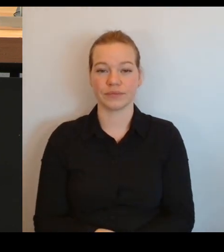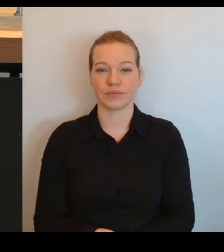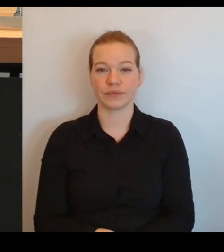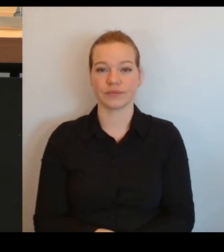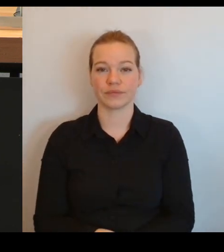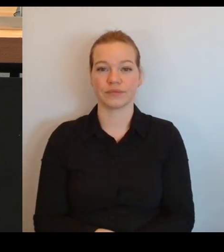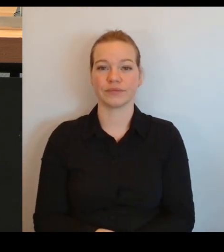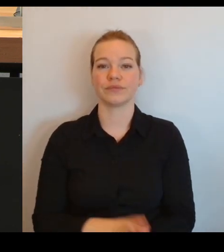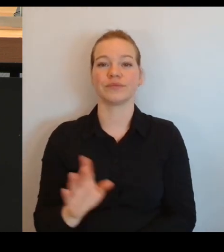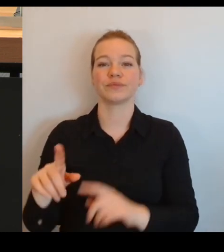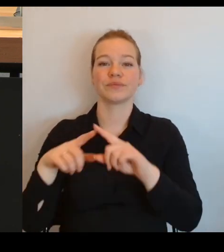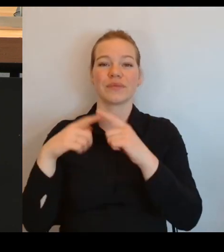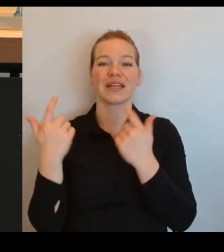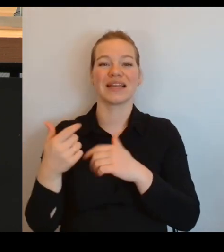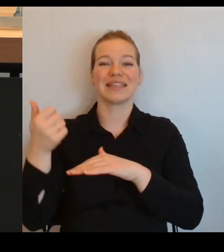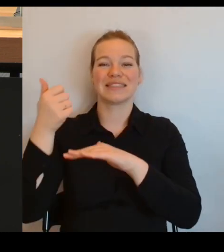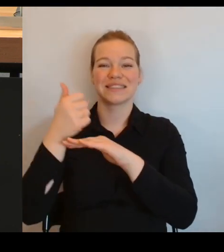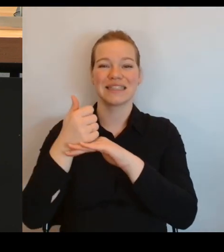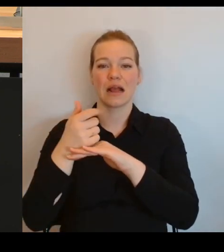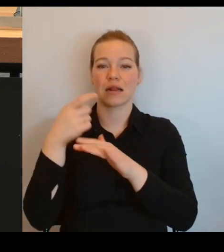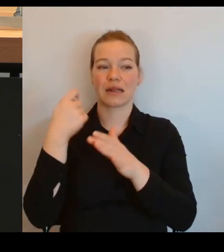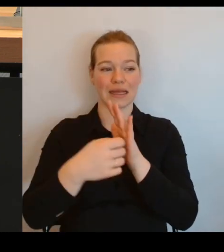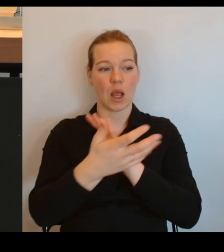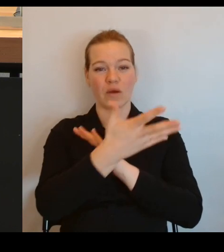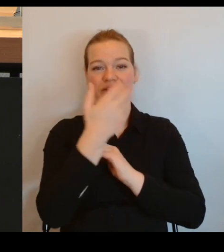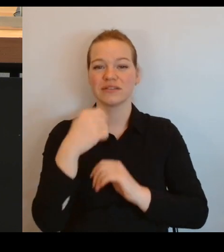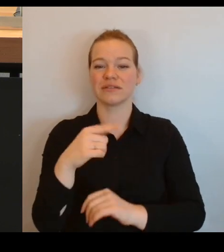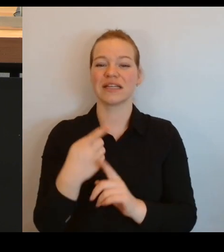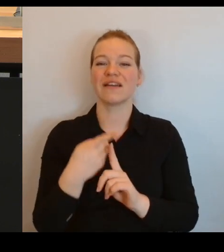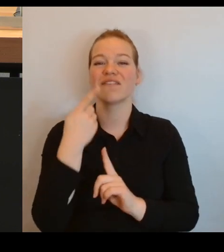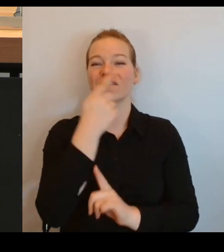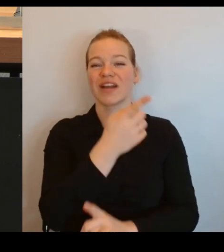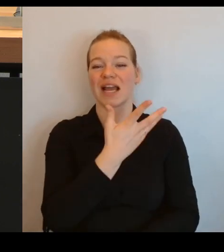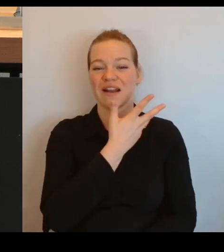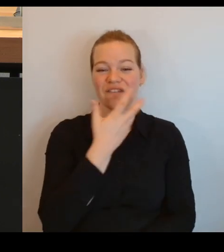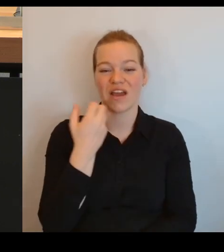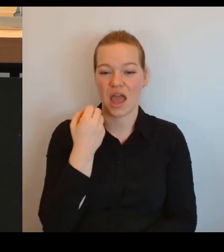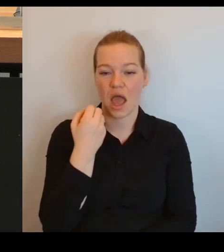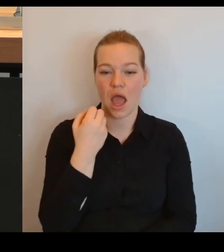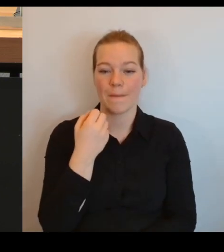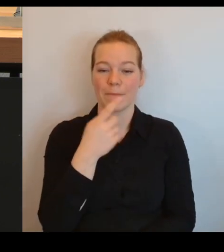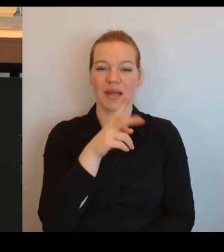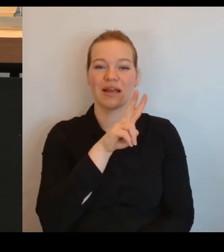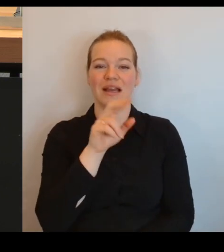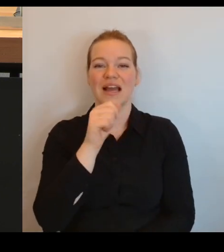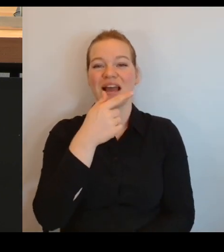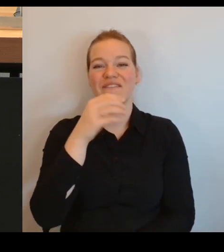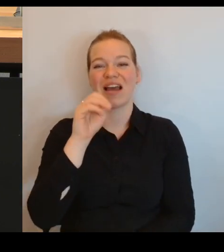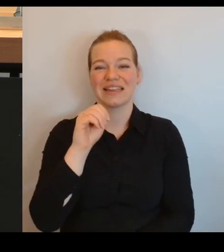Berlin muss die Ankaufskosten von 1,4 Milliarden € per Schulden finanzieren. Als Kredithebel dient eine GmbH.